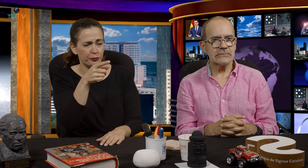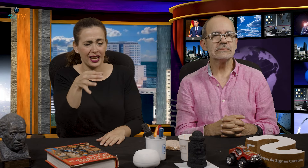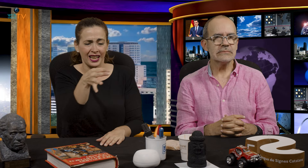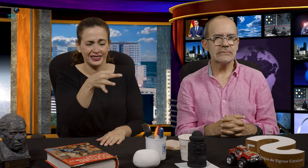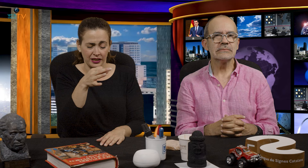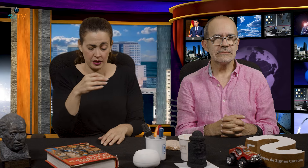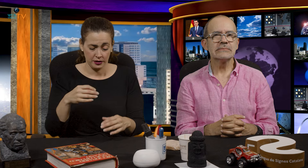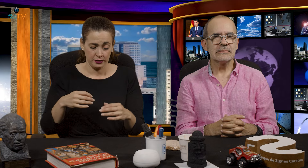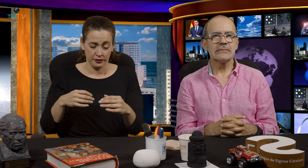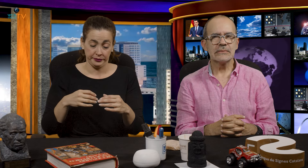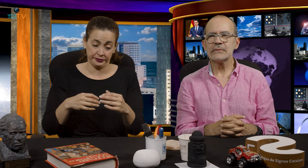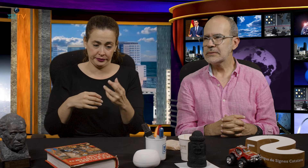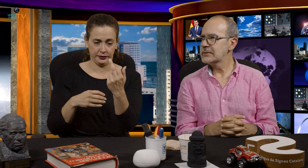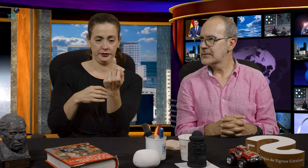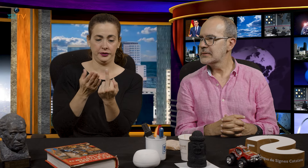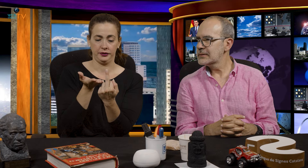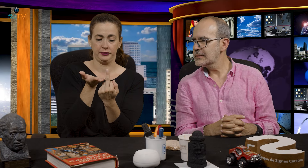a las Islas Jeju,